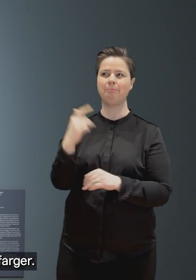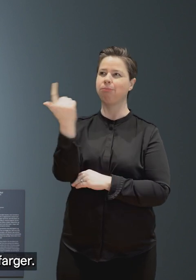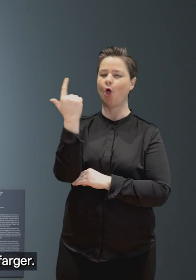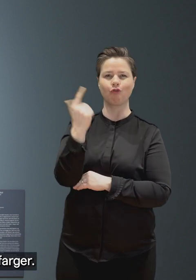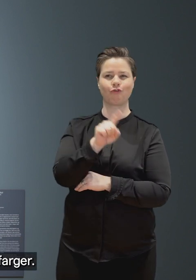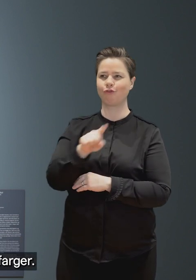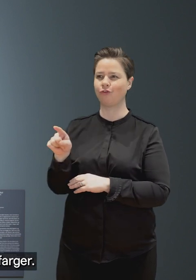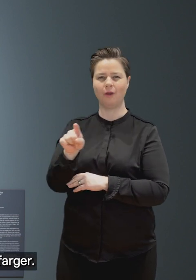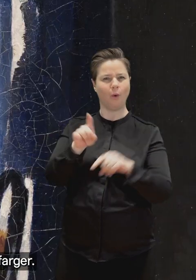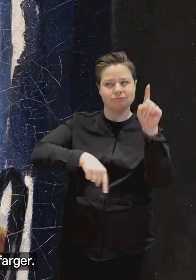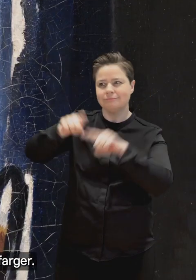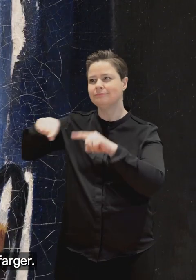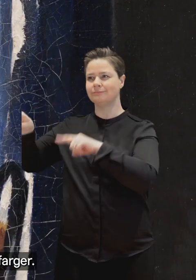det er mange forskjellige blåfarger.